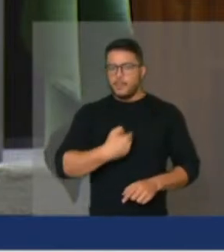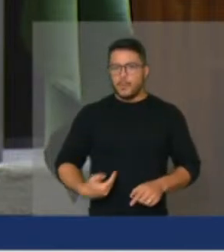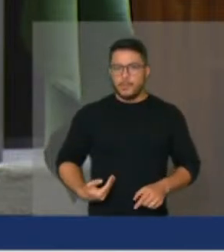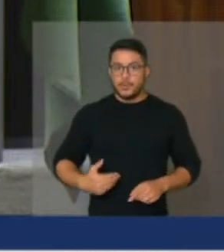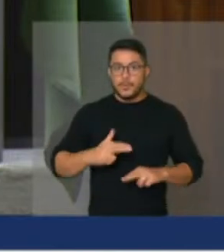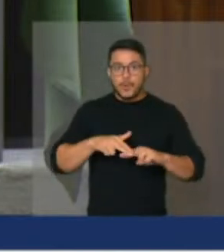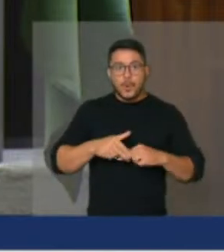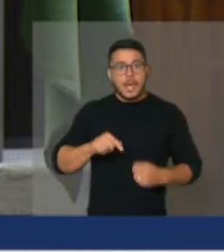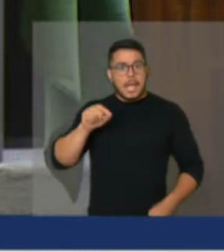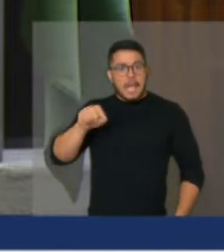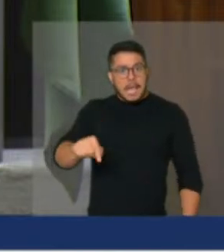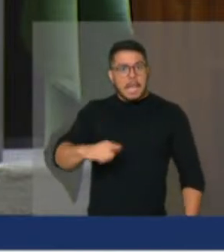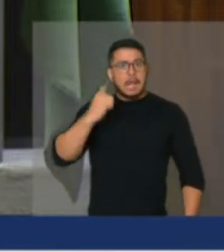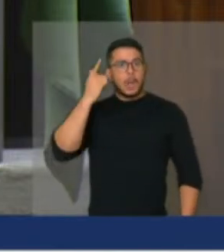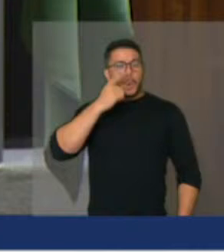GANHA 14 MIL REAIS POR DIA